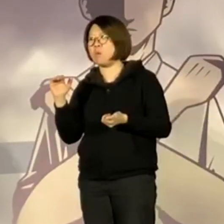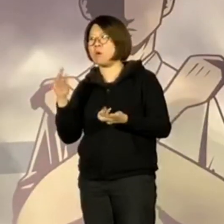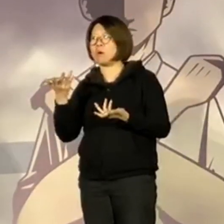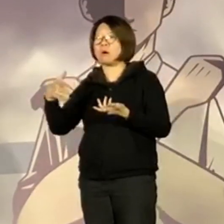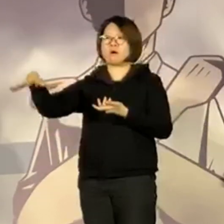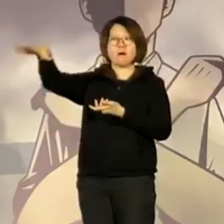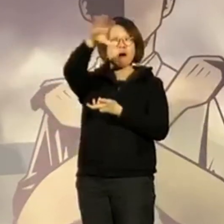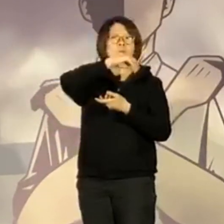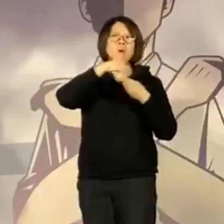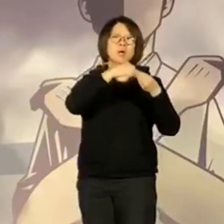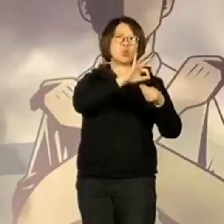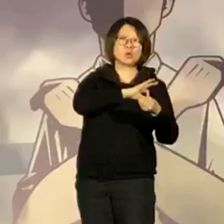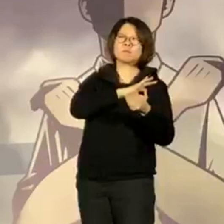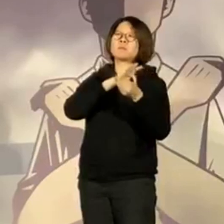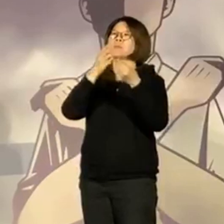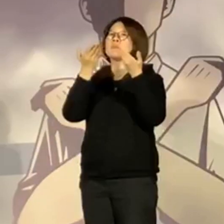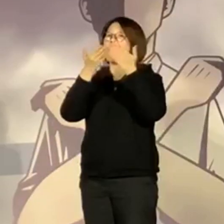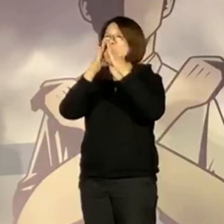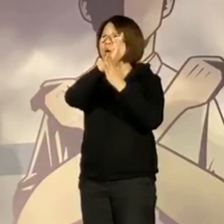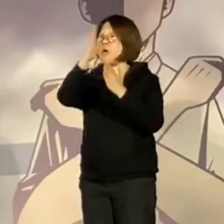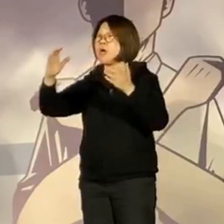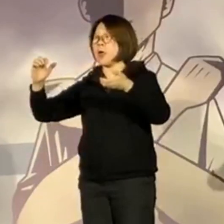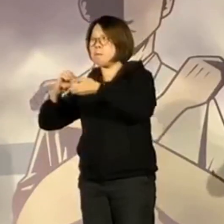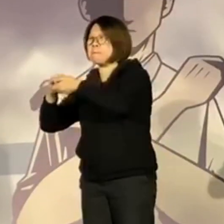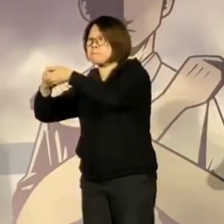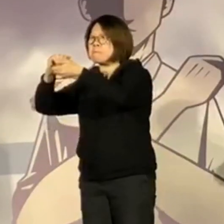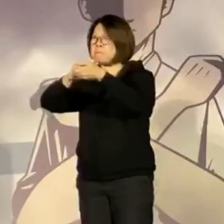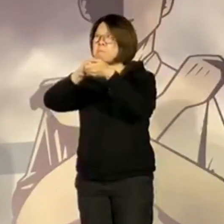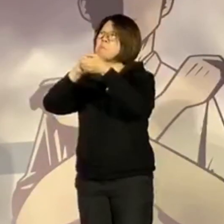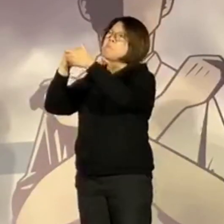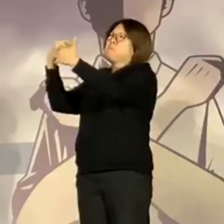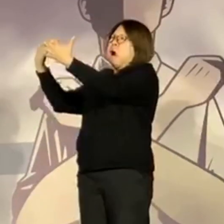我們就無懼政府的打壓 同時如果當我們聽到